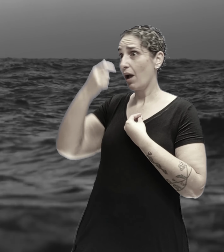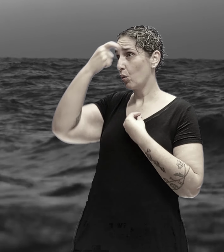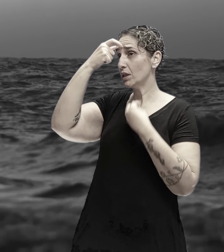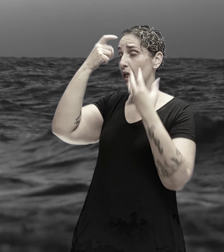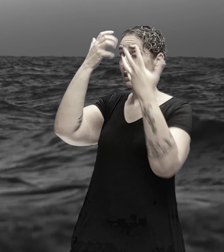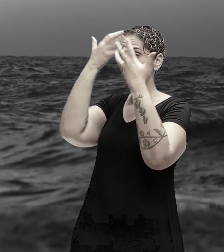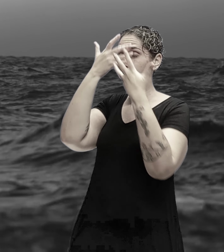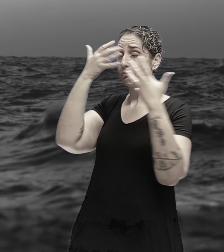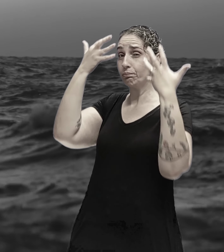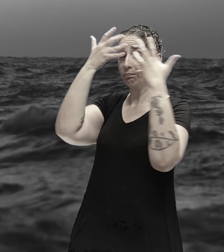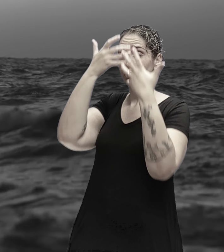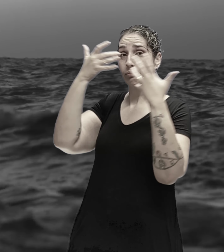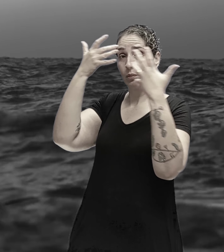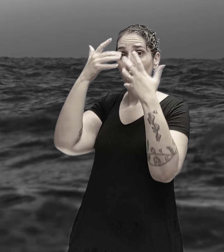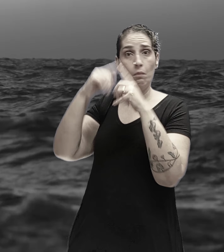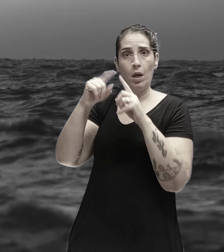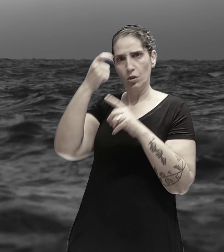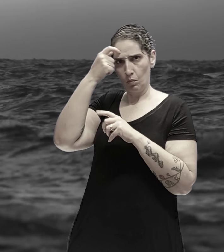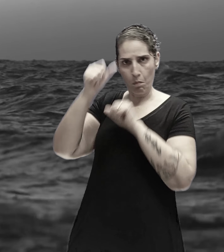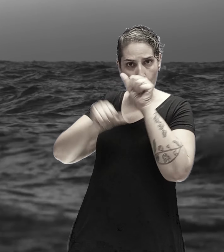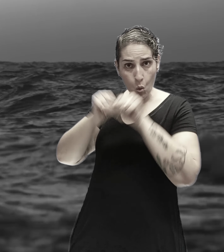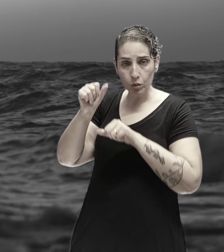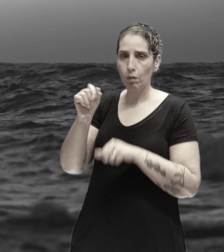sem jamais alterá la.